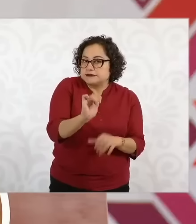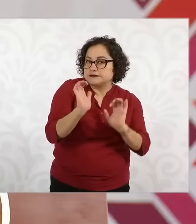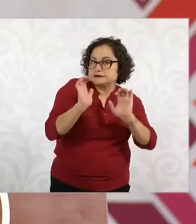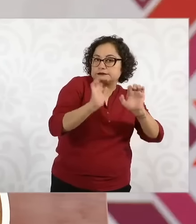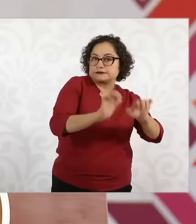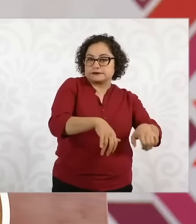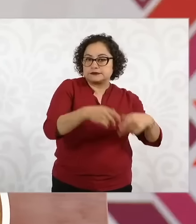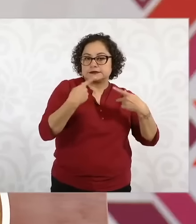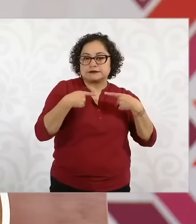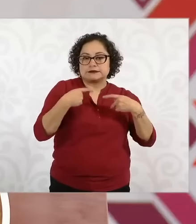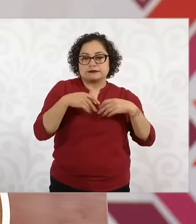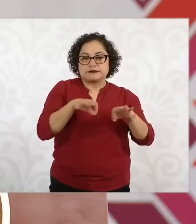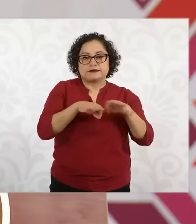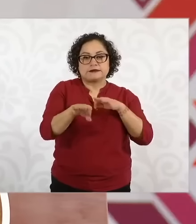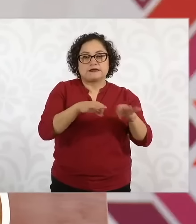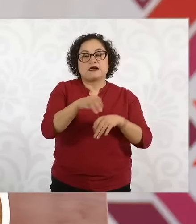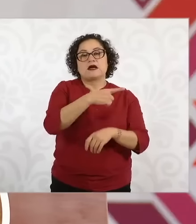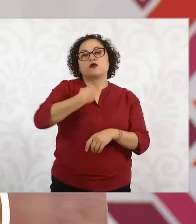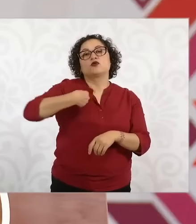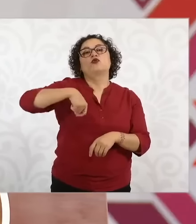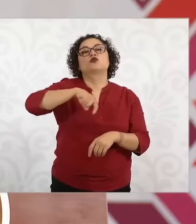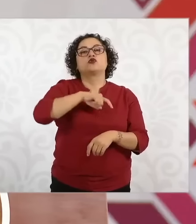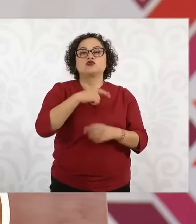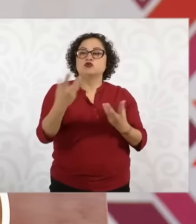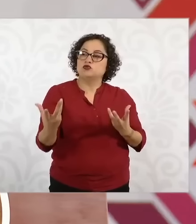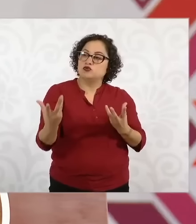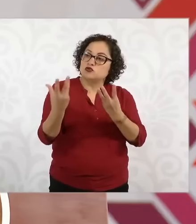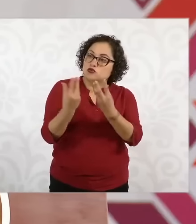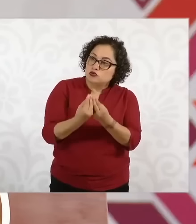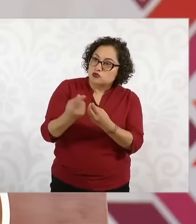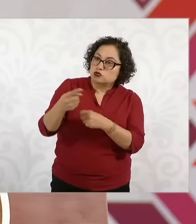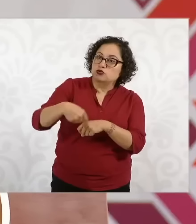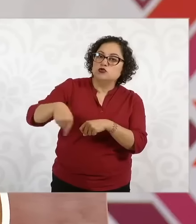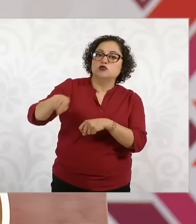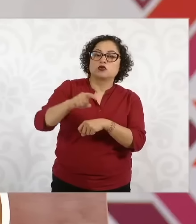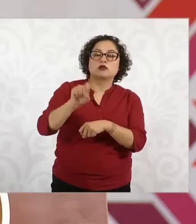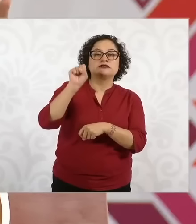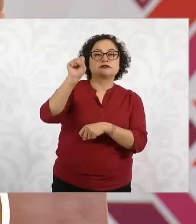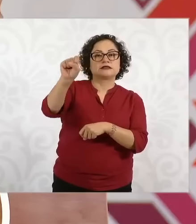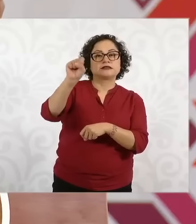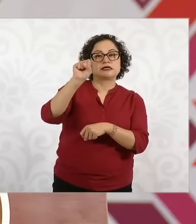hemos estado haciendo con el Sindicato Nacional de Trabajadores del Seguro Social es que los